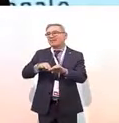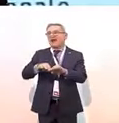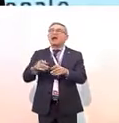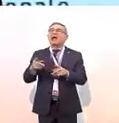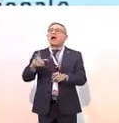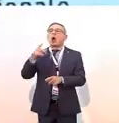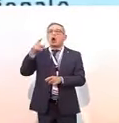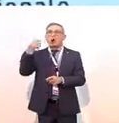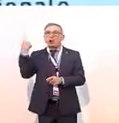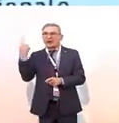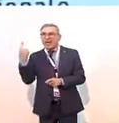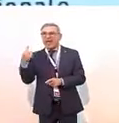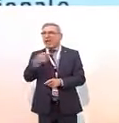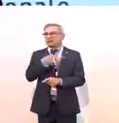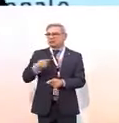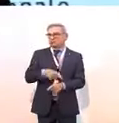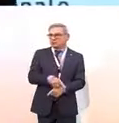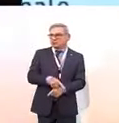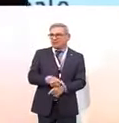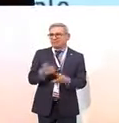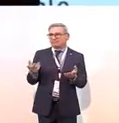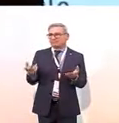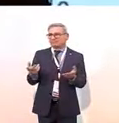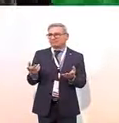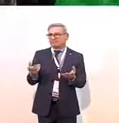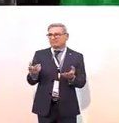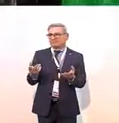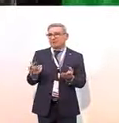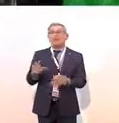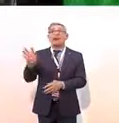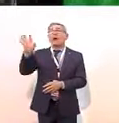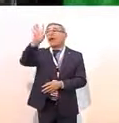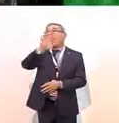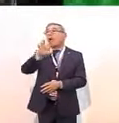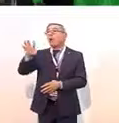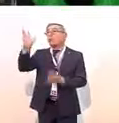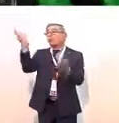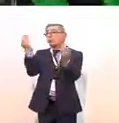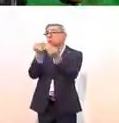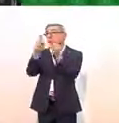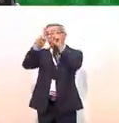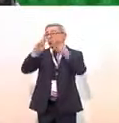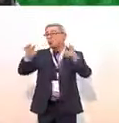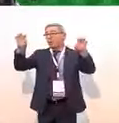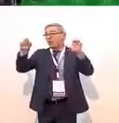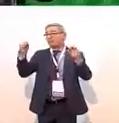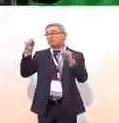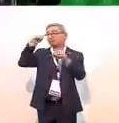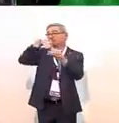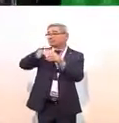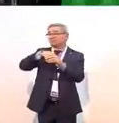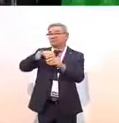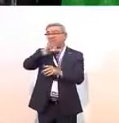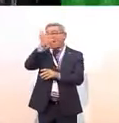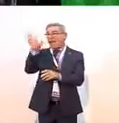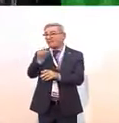di potenze internazionali ma non l’Unione Europea. Ha dimostrato una volta di più che